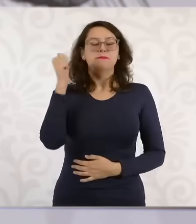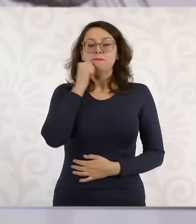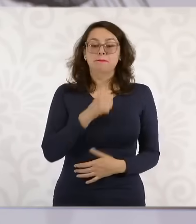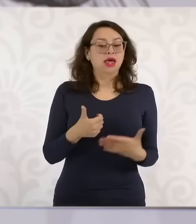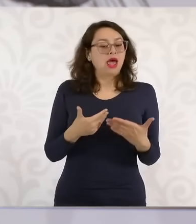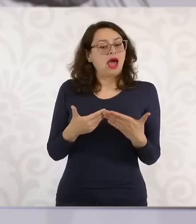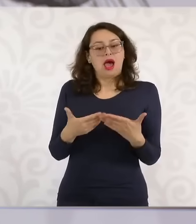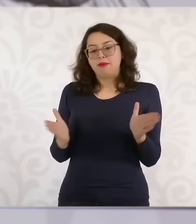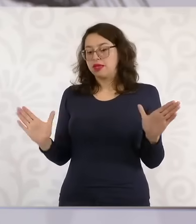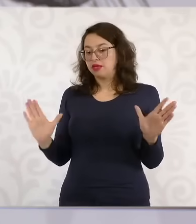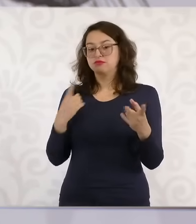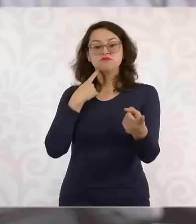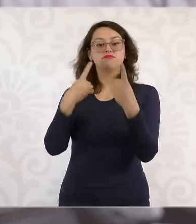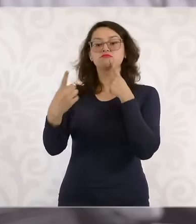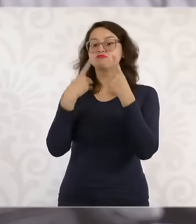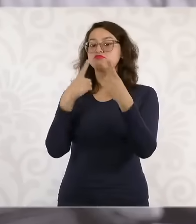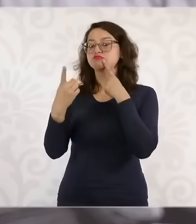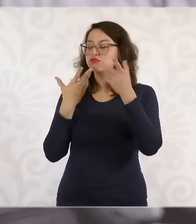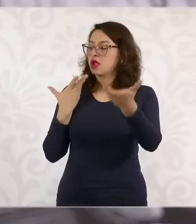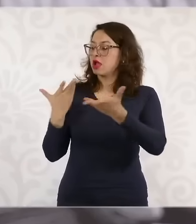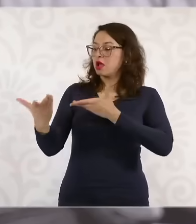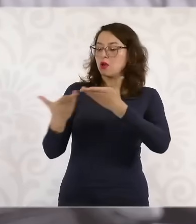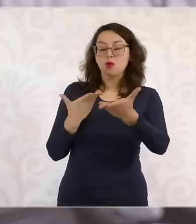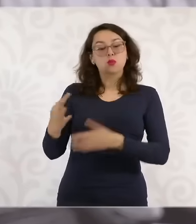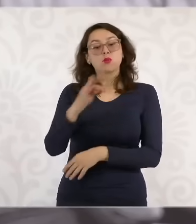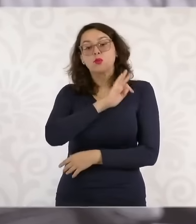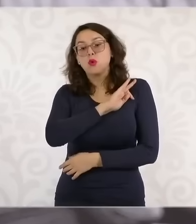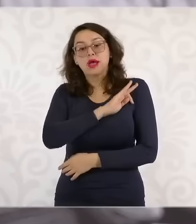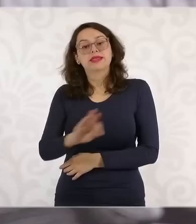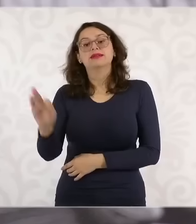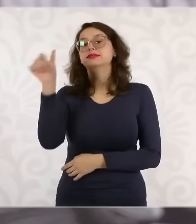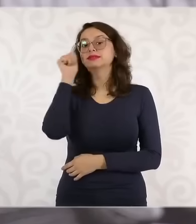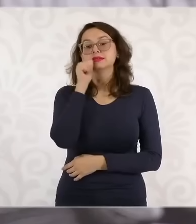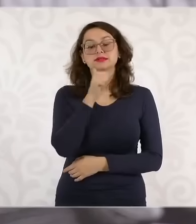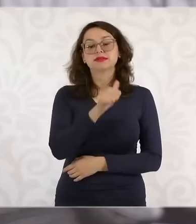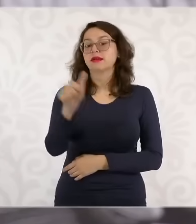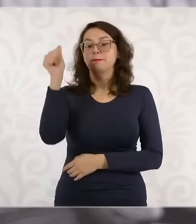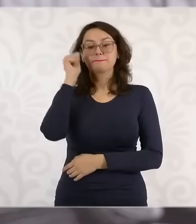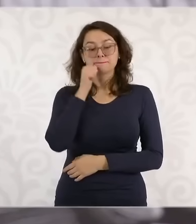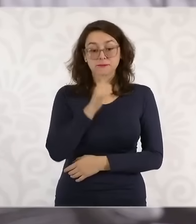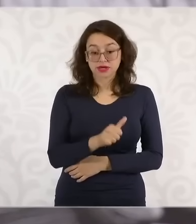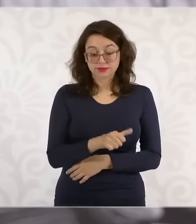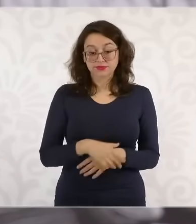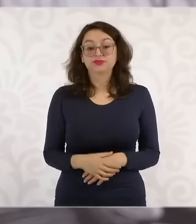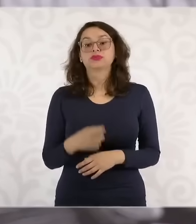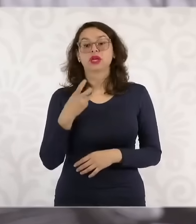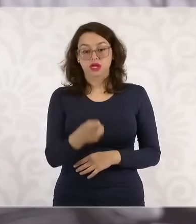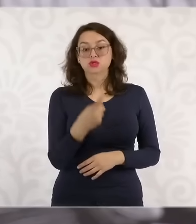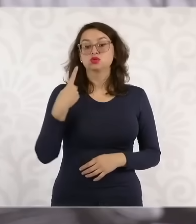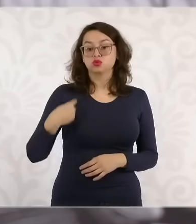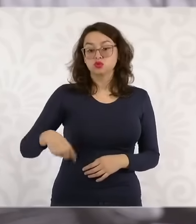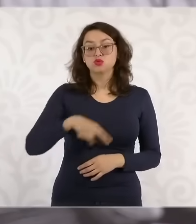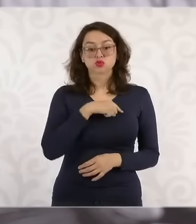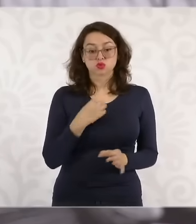abierta la mesa del diálogo. Entonces, así lo estamos haciendo con todos los grupos y